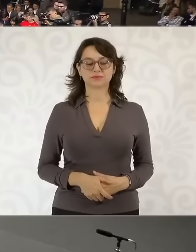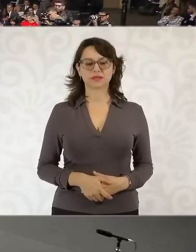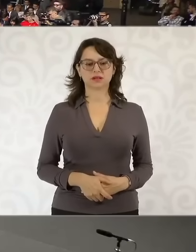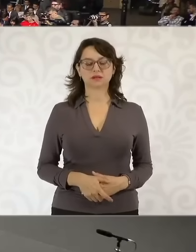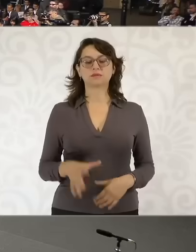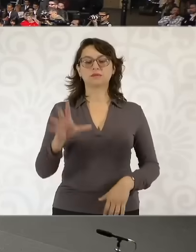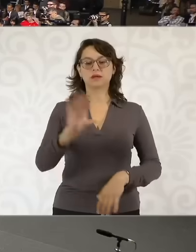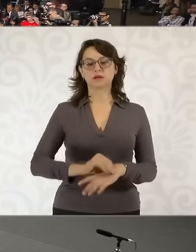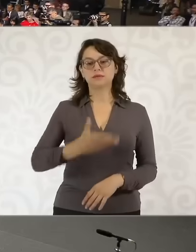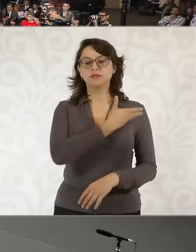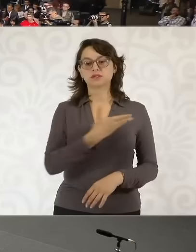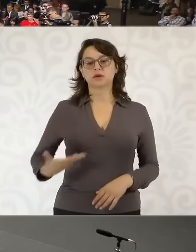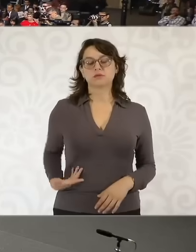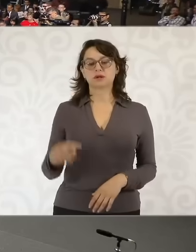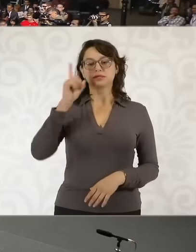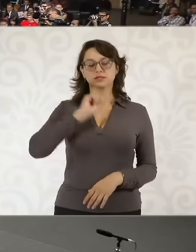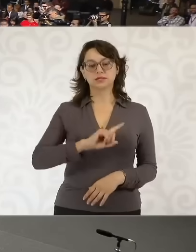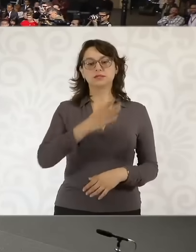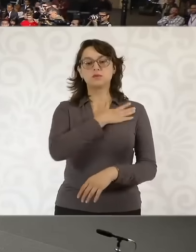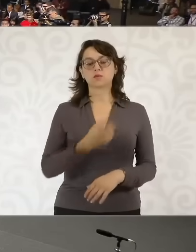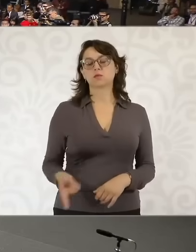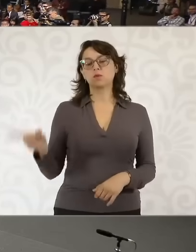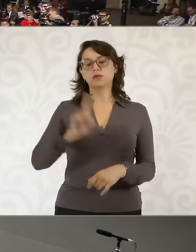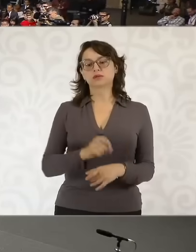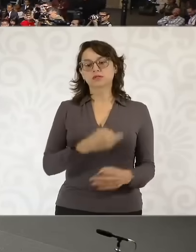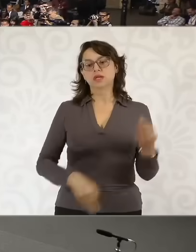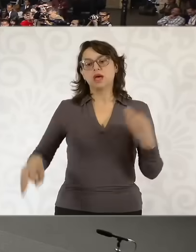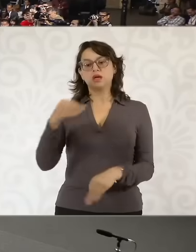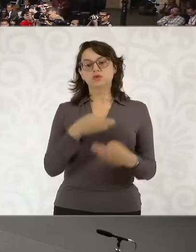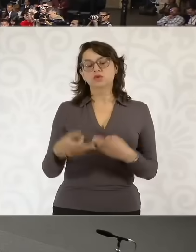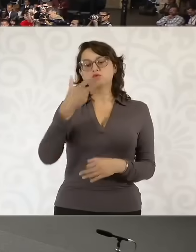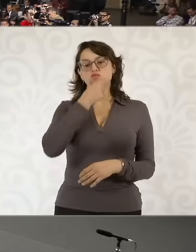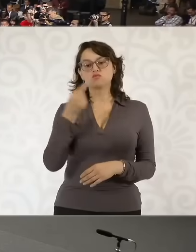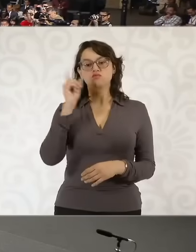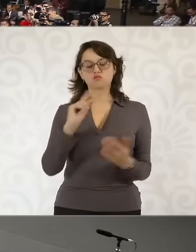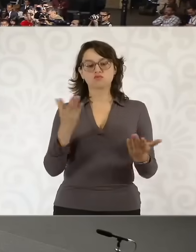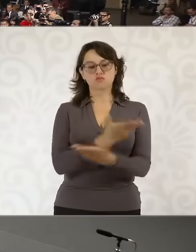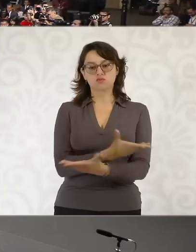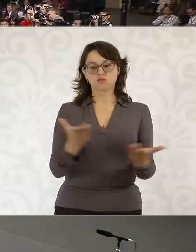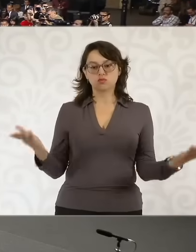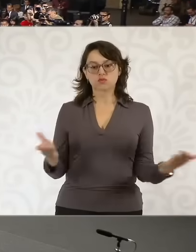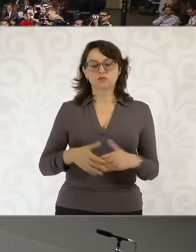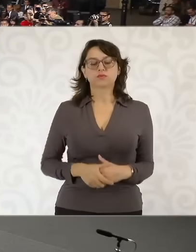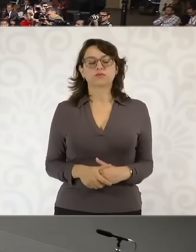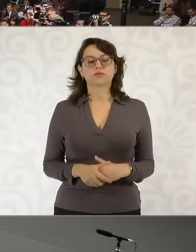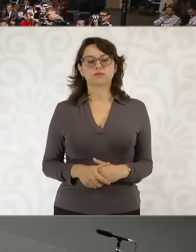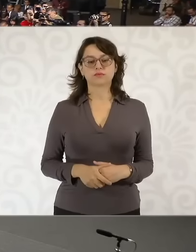Con su permiso, presidenta. Buenos días a todas y todos. Pemex es la empresa pública de las y